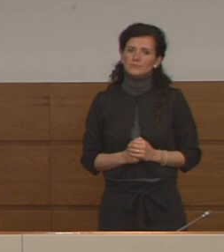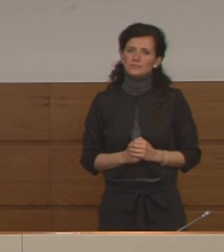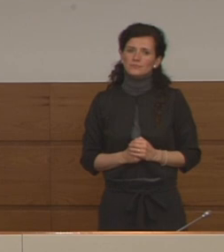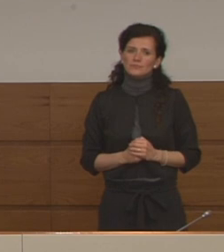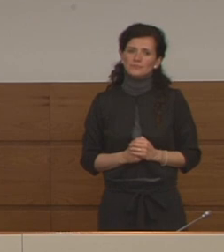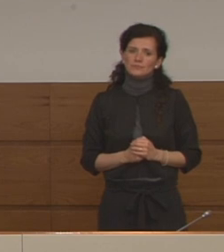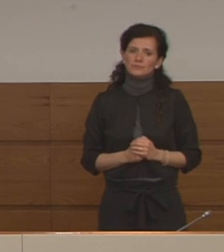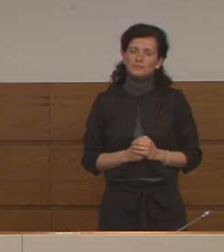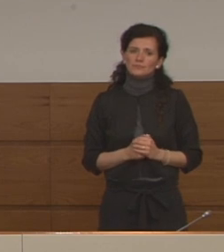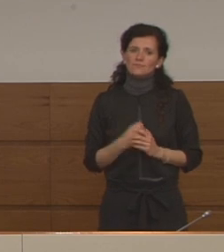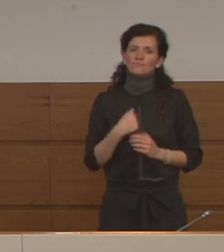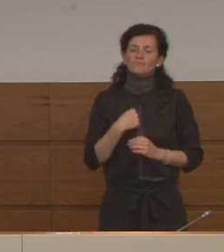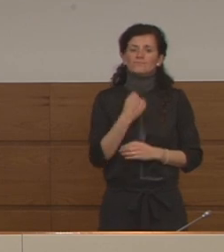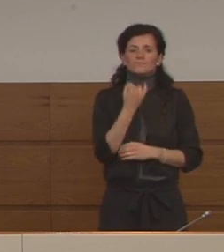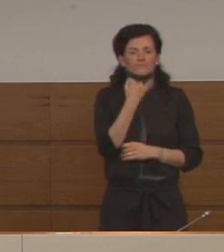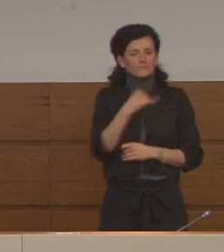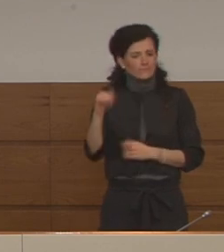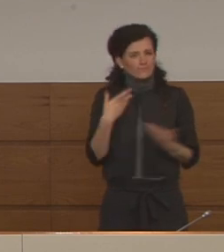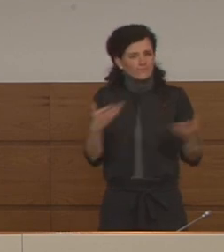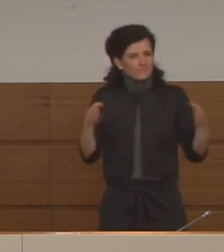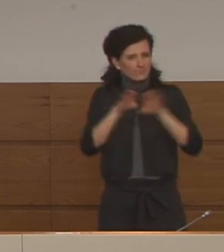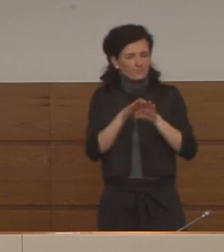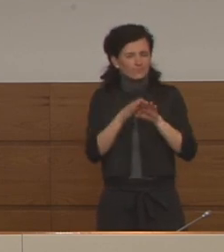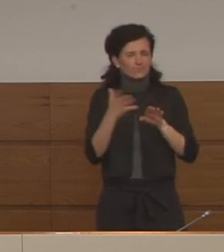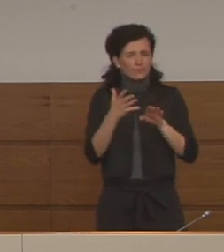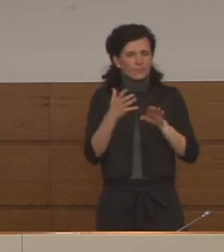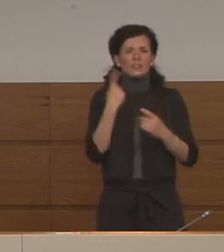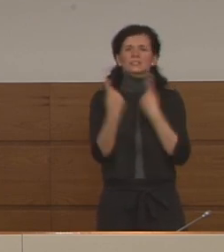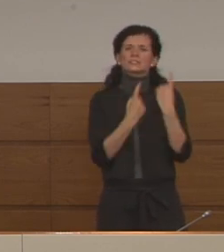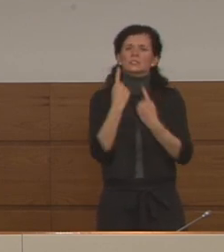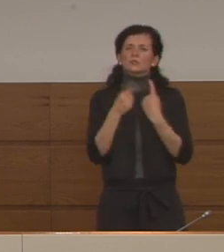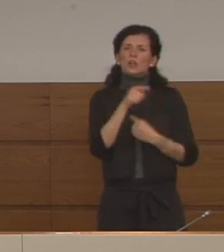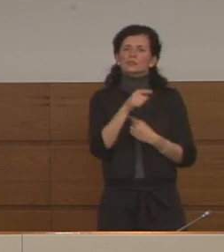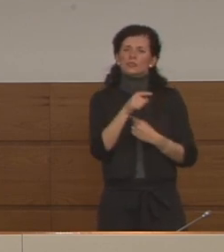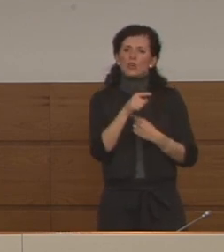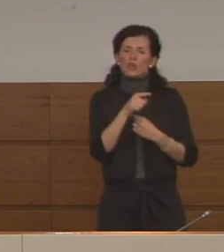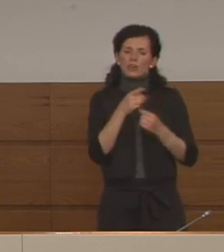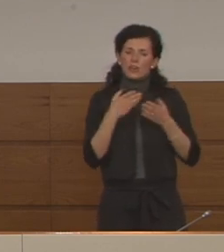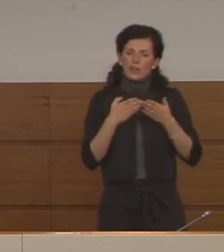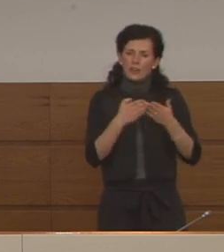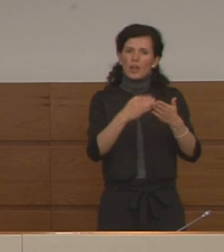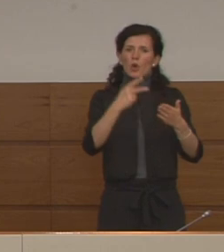aprendo una parentesi su quello che riguarda la questione della Alan Curdi